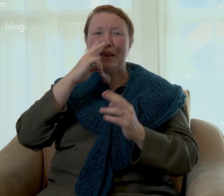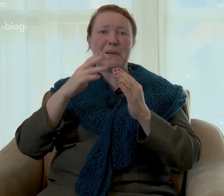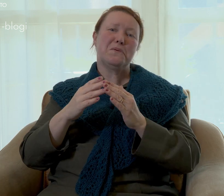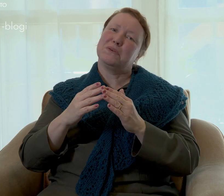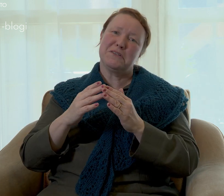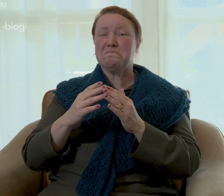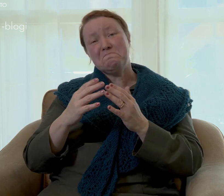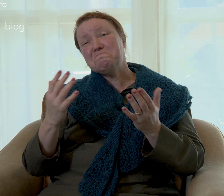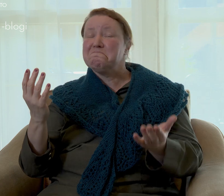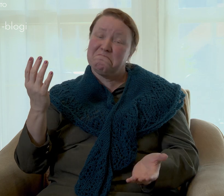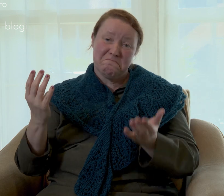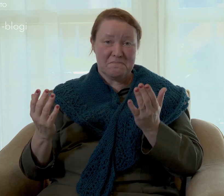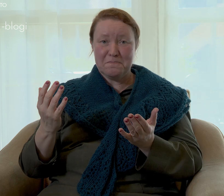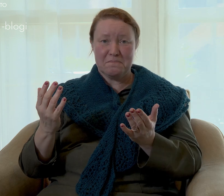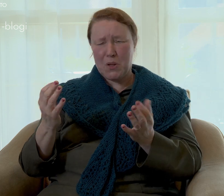tärkeä osa turvallista yhteiskuntaa.